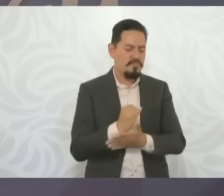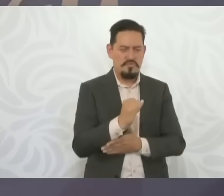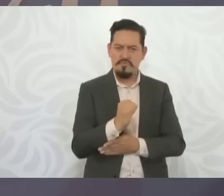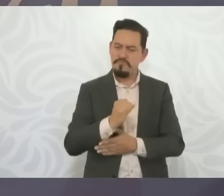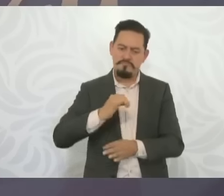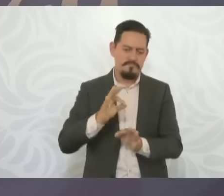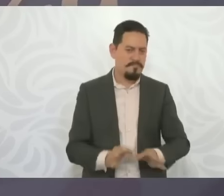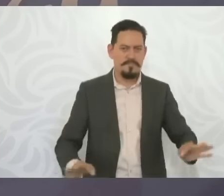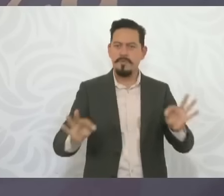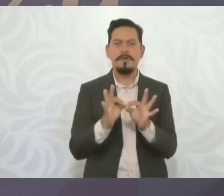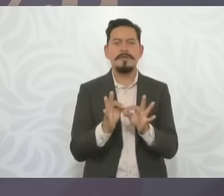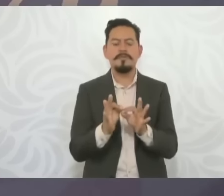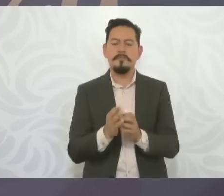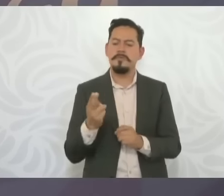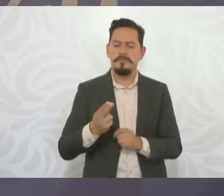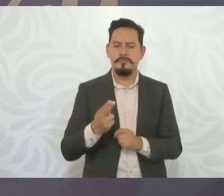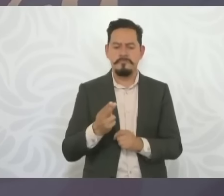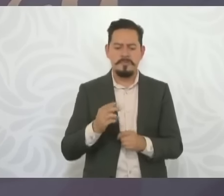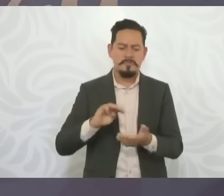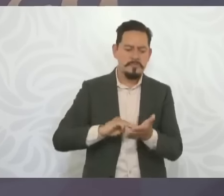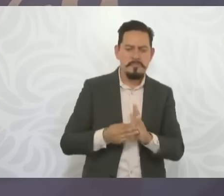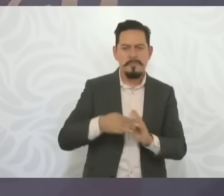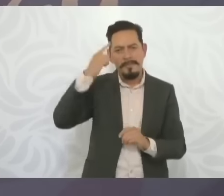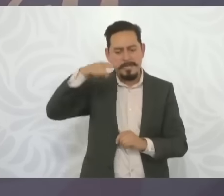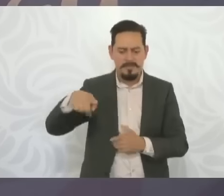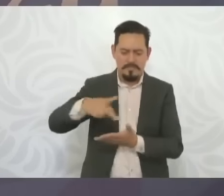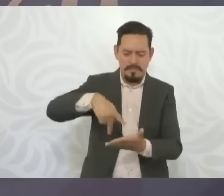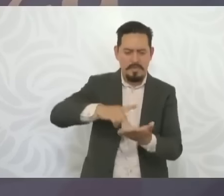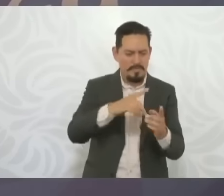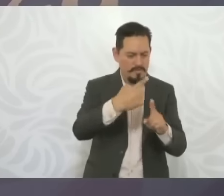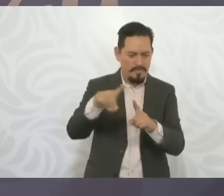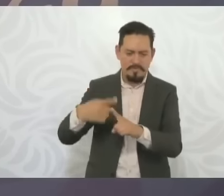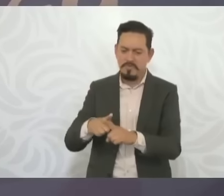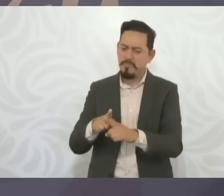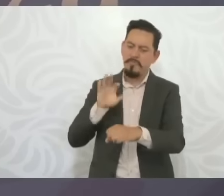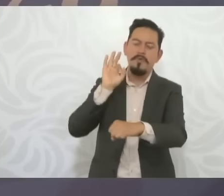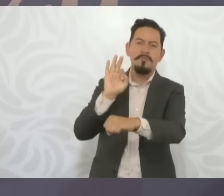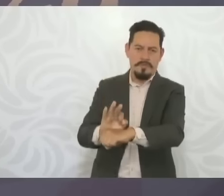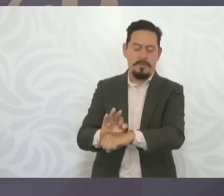plenamente orientadas en beneficio del pueblo. Desde entonces, la defensa del petróleo y la